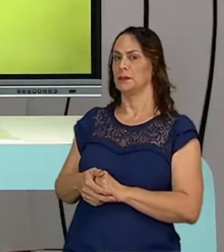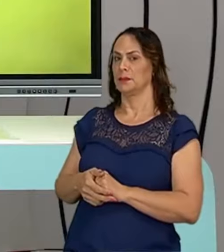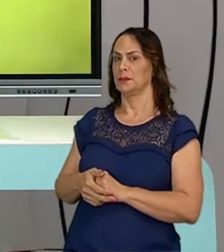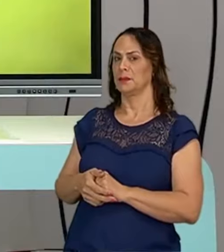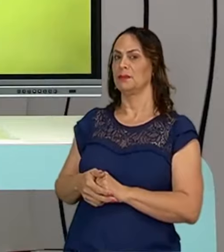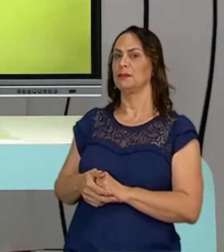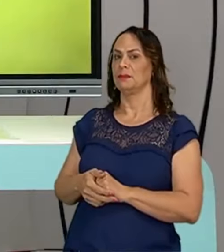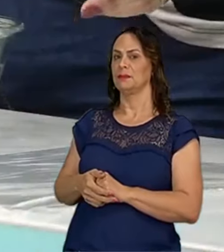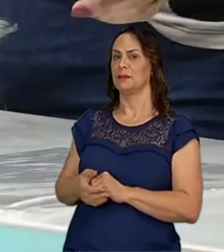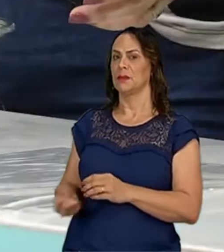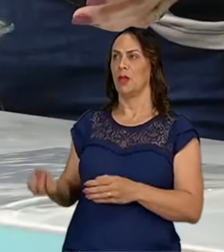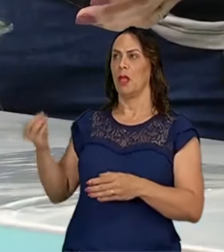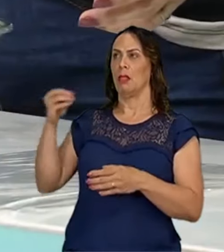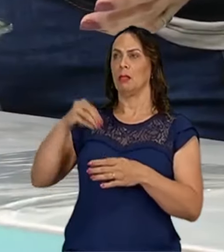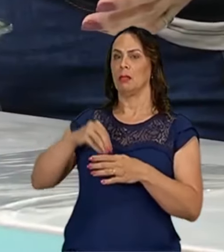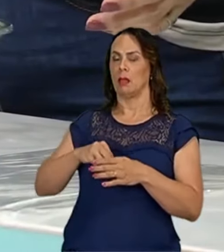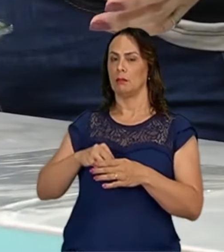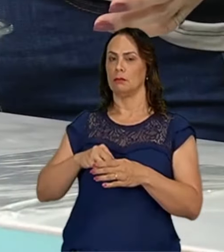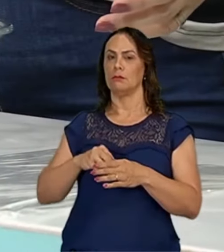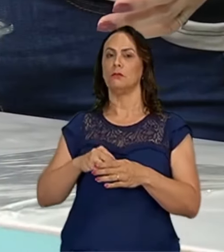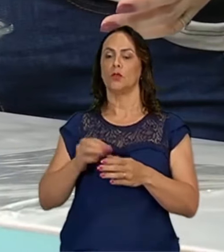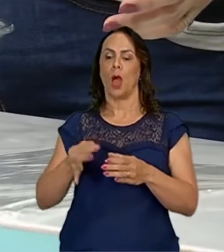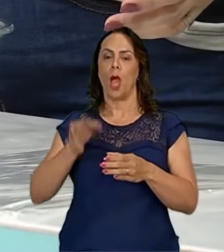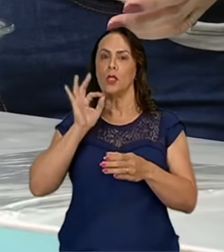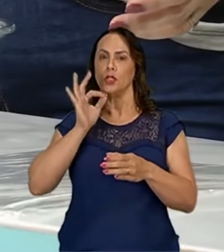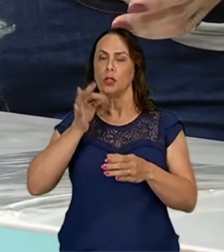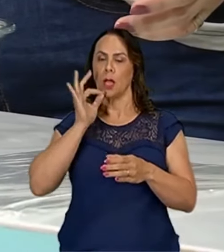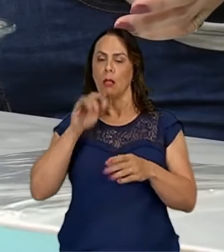Então vou colocar um pouco de água, é importante que seja a